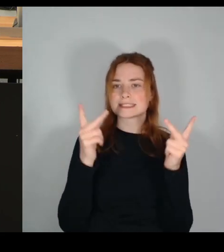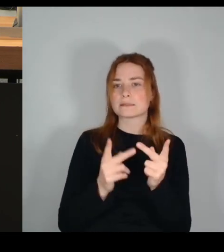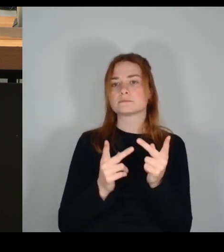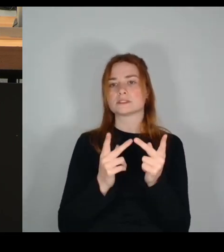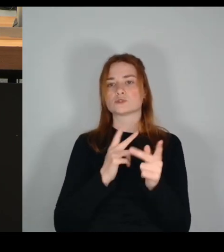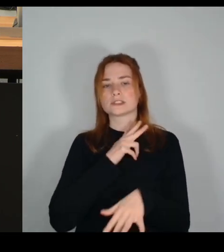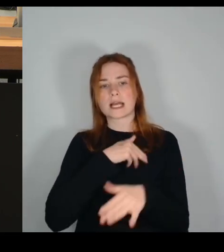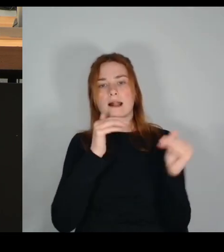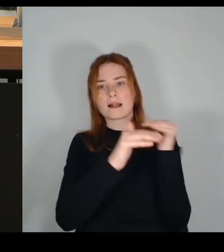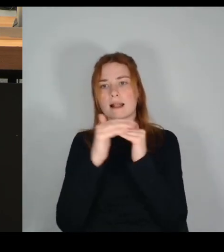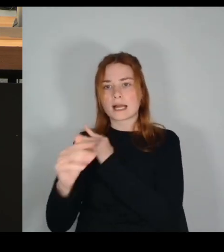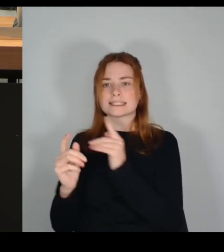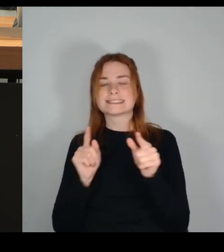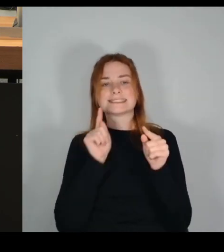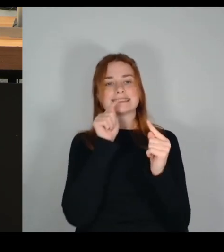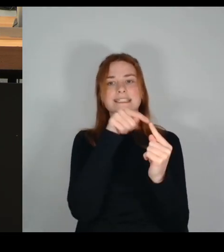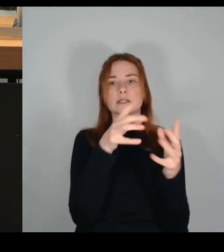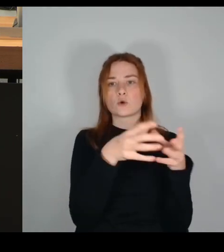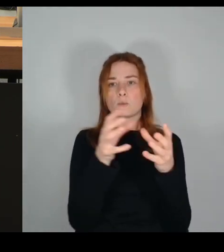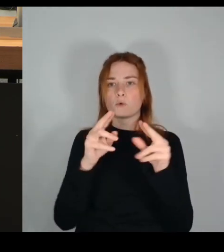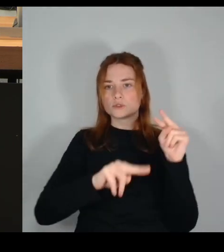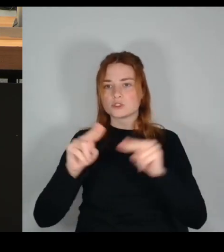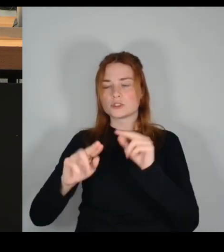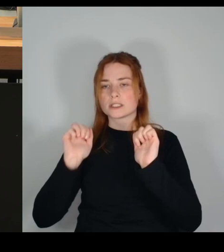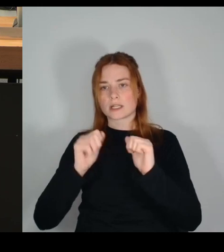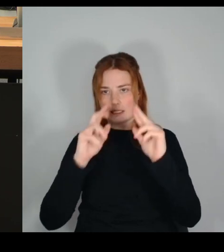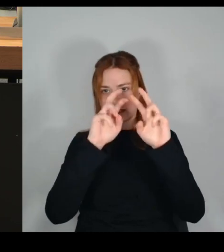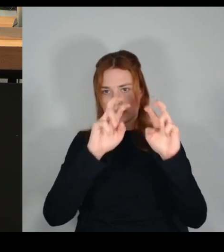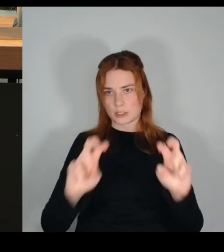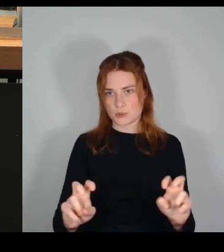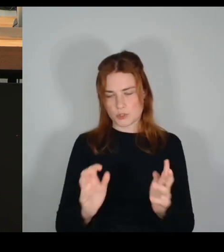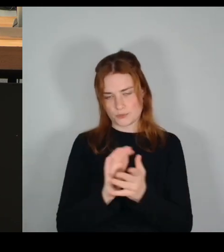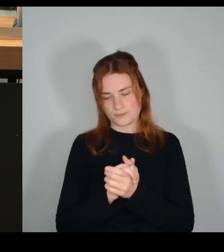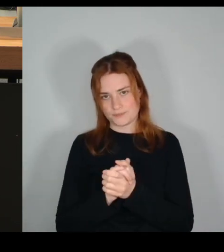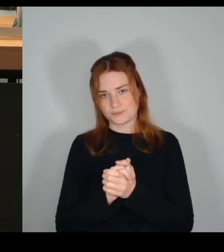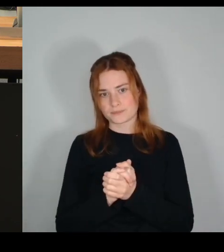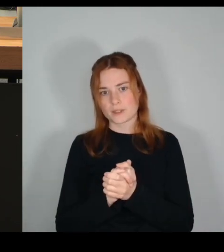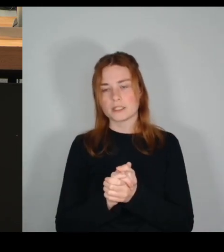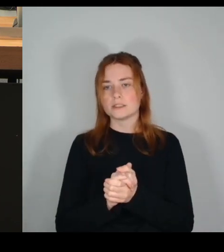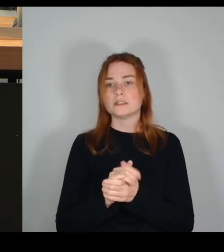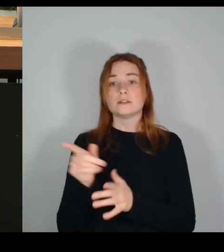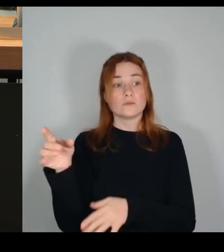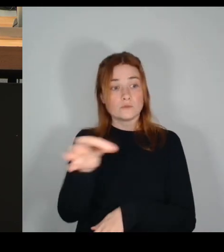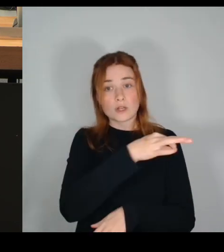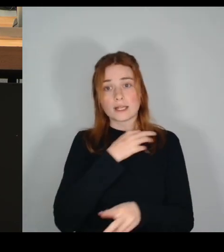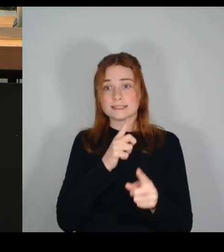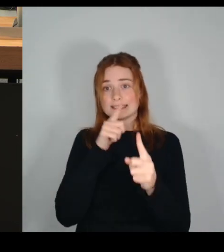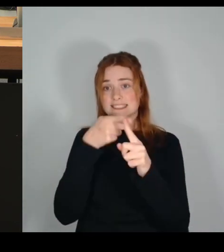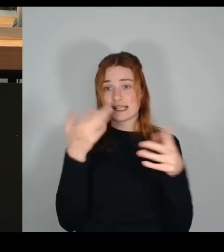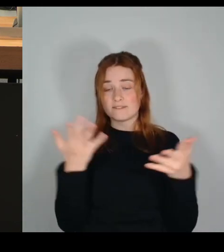Ich glaube, uns eint das Ziel, dass wir Beratungs und Unterstützungsangebote für Armuts betroffene sichtbarer machen wollen.